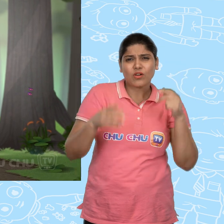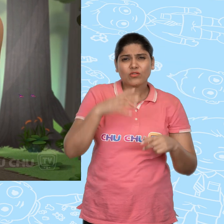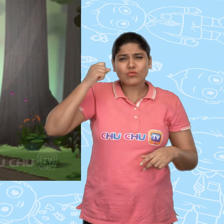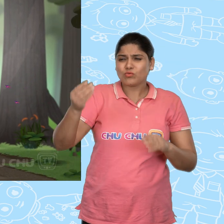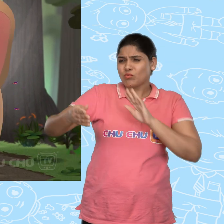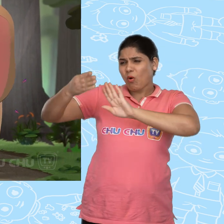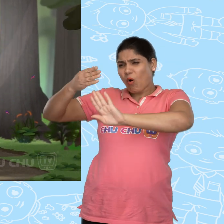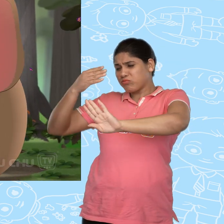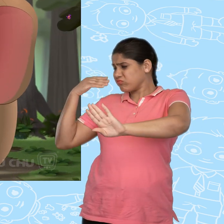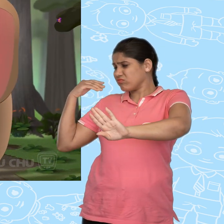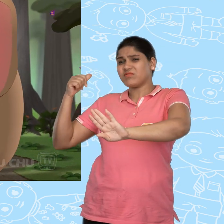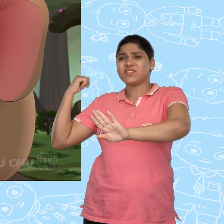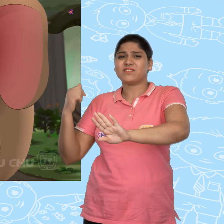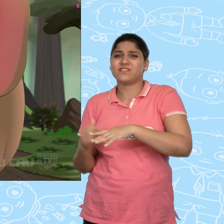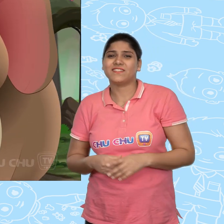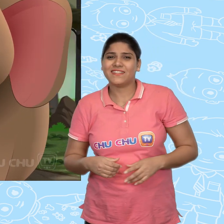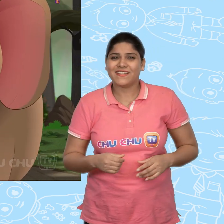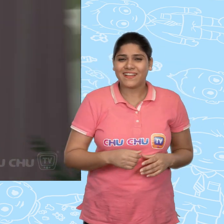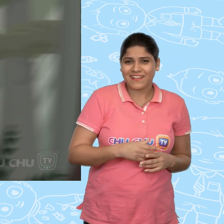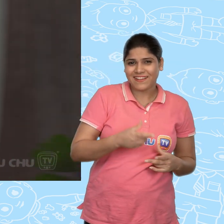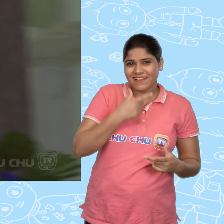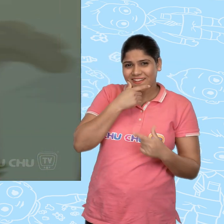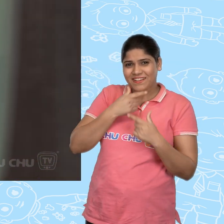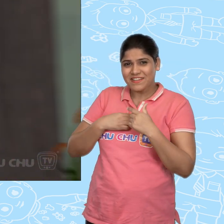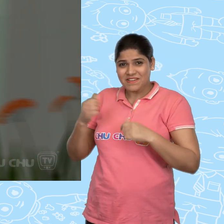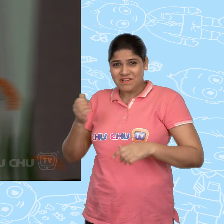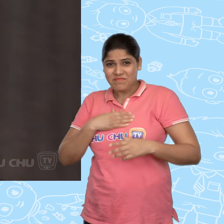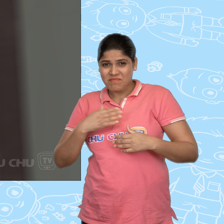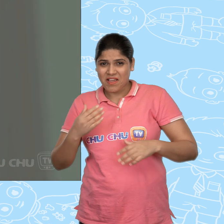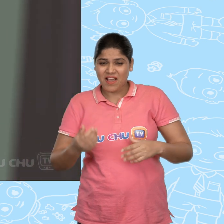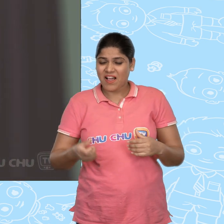खरगोश तो उससे बहुत पीछे था। हीहीहीही!